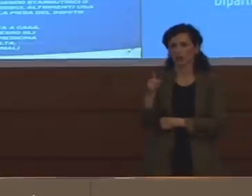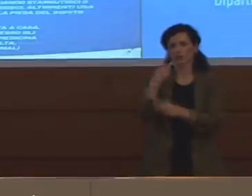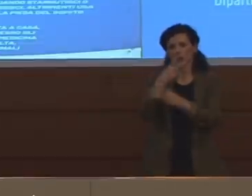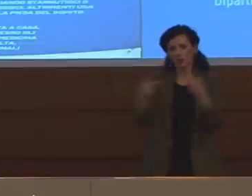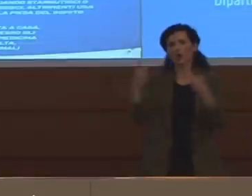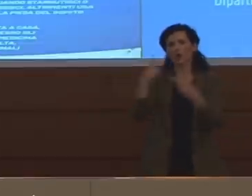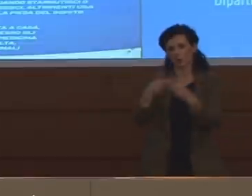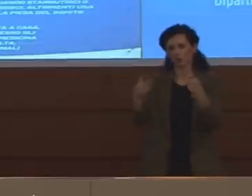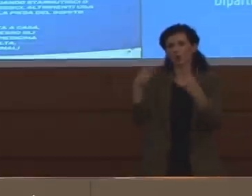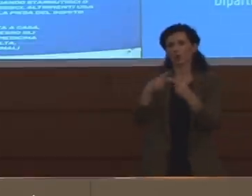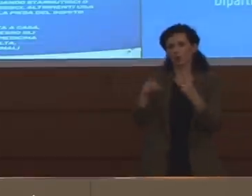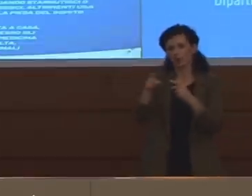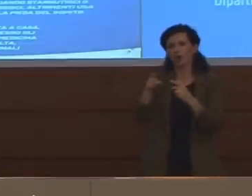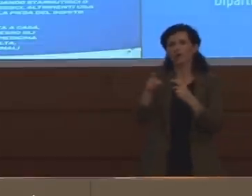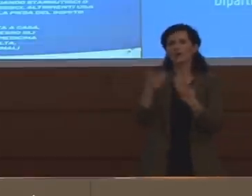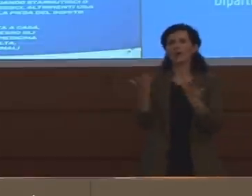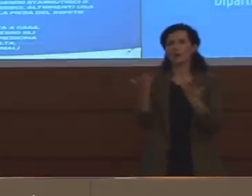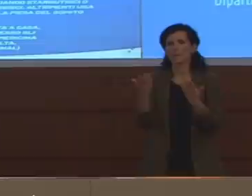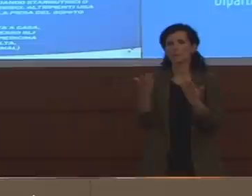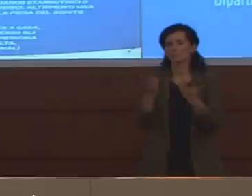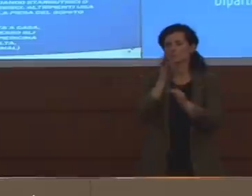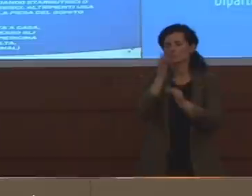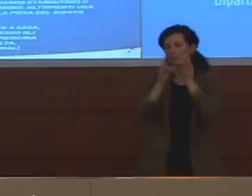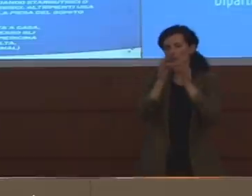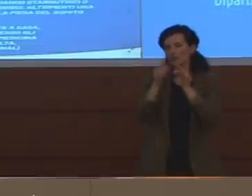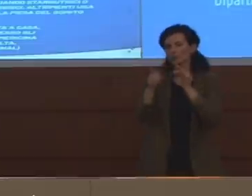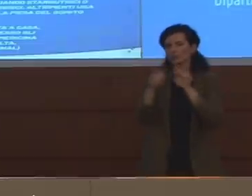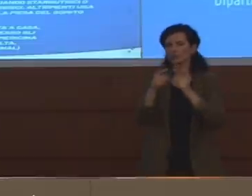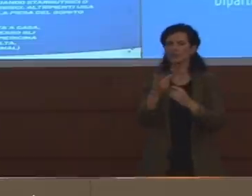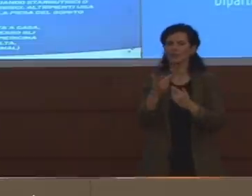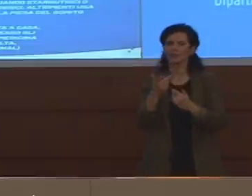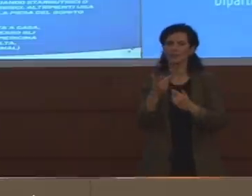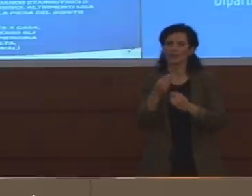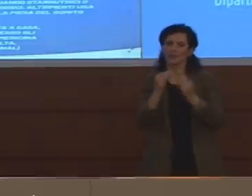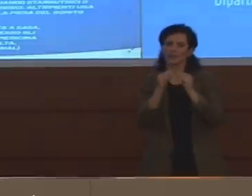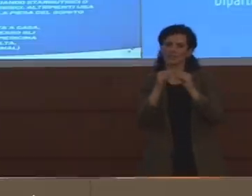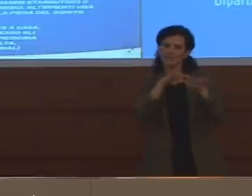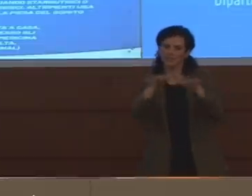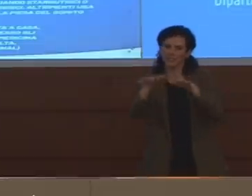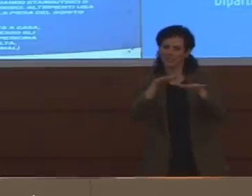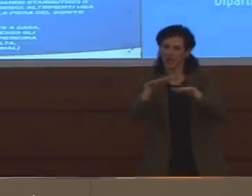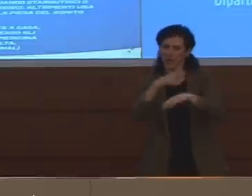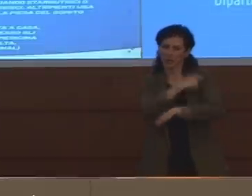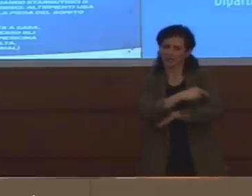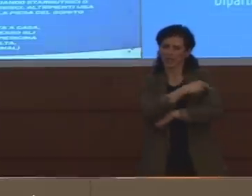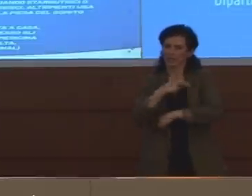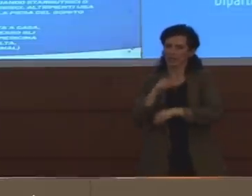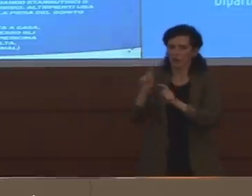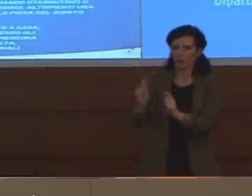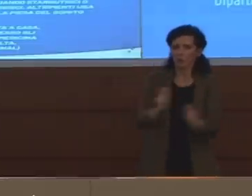spia della bontà del sistema di monitoraggio per una reintroduzione,